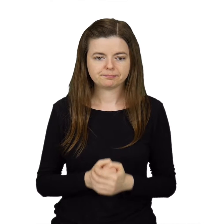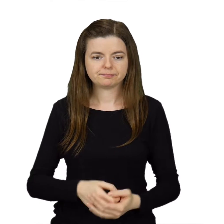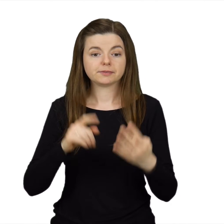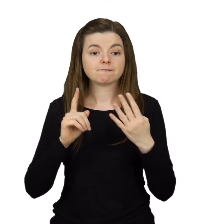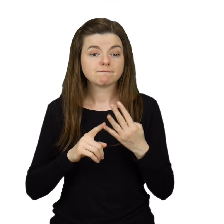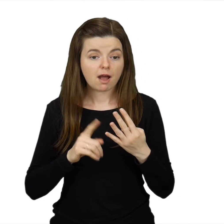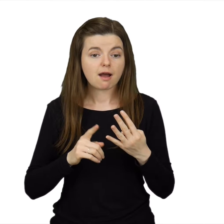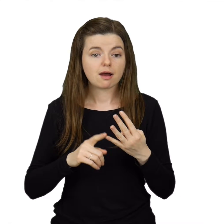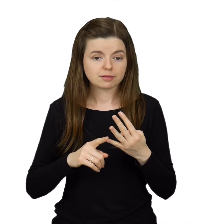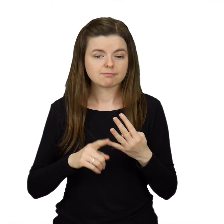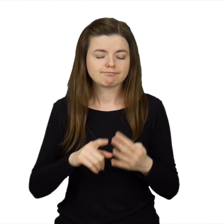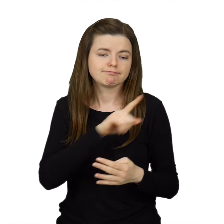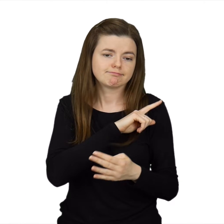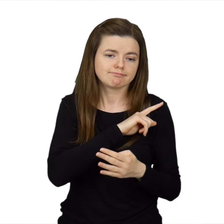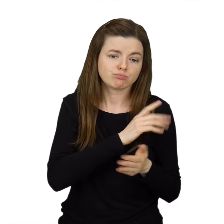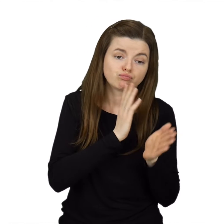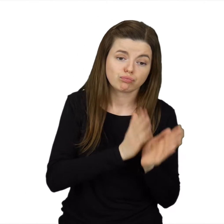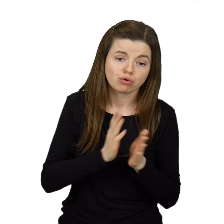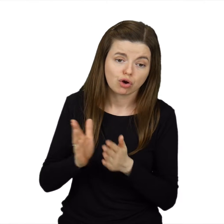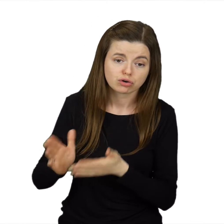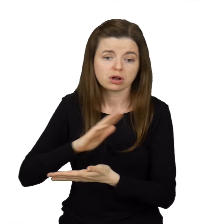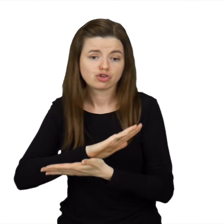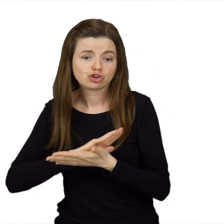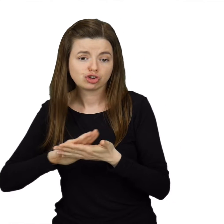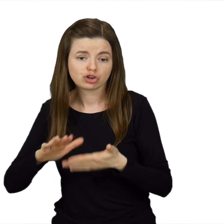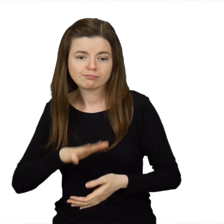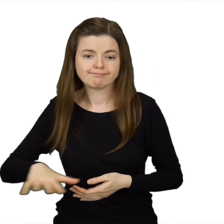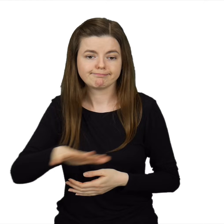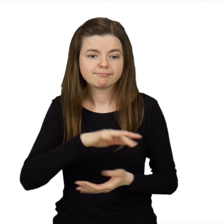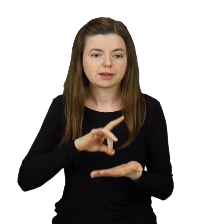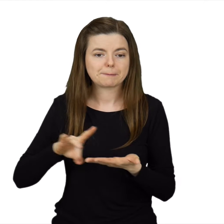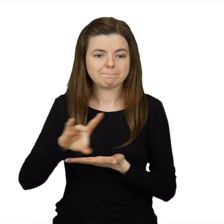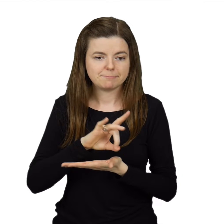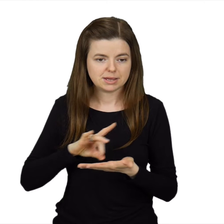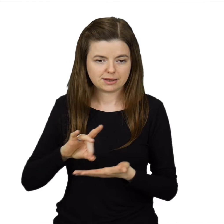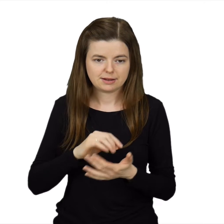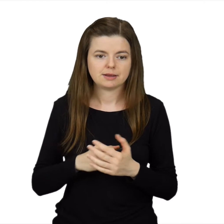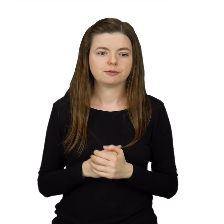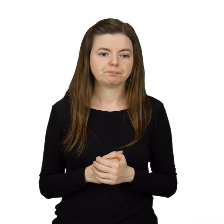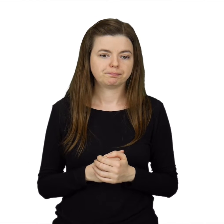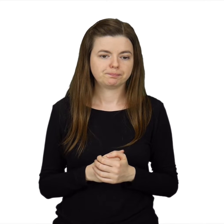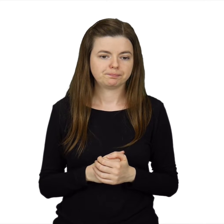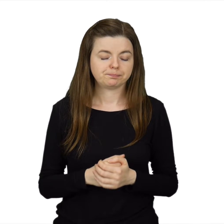utrzymanie porządku i czystości na terenie gminy,